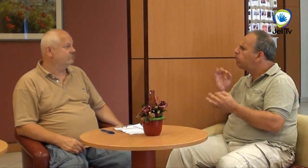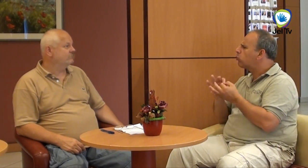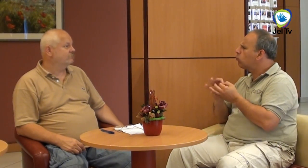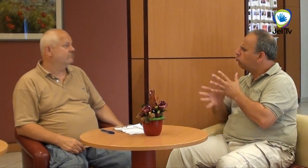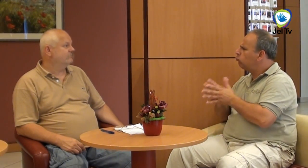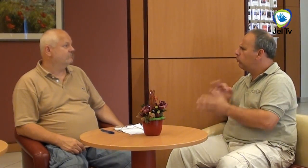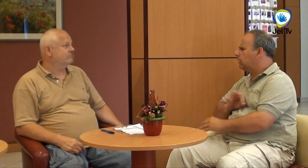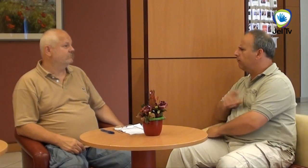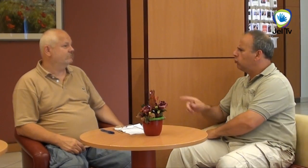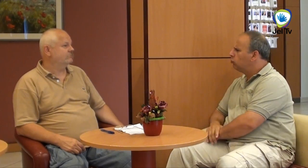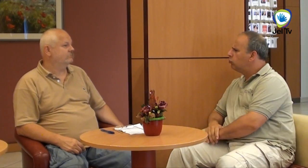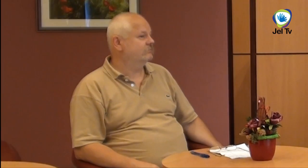Pontosabbat mondj erről, légyszíves!